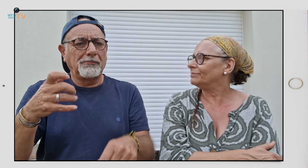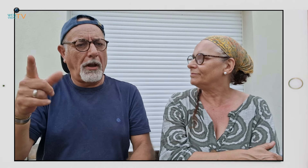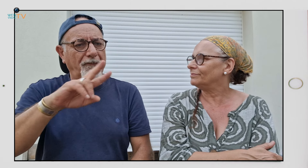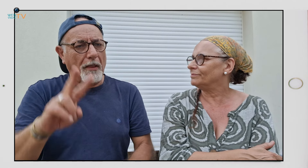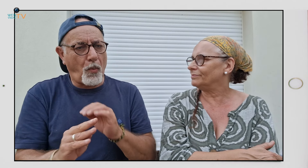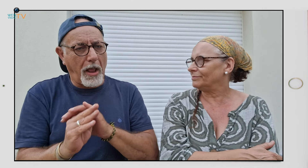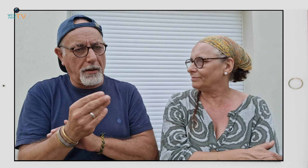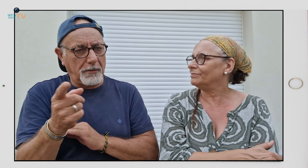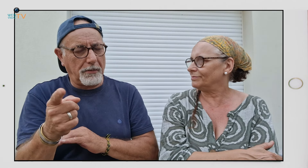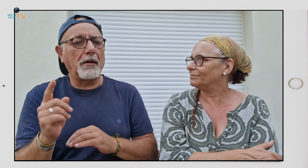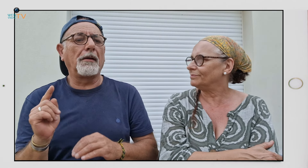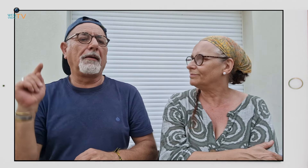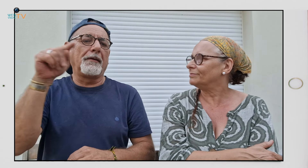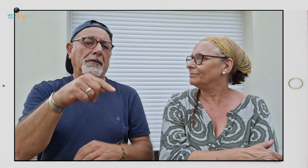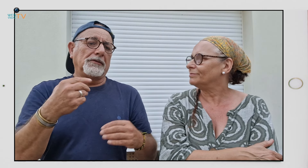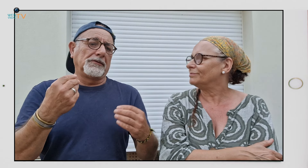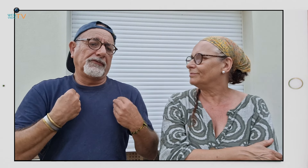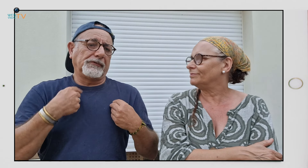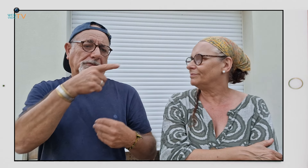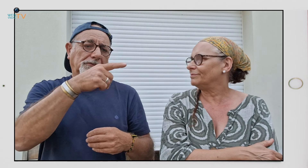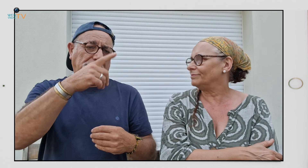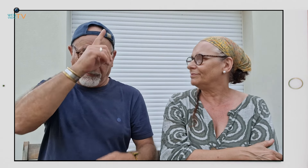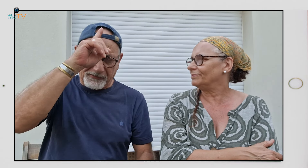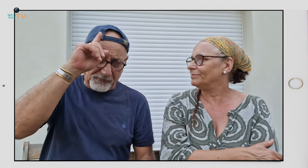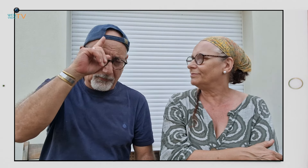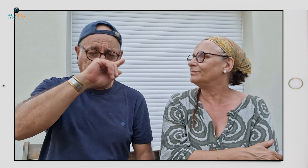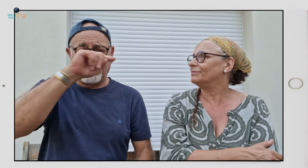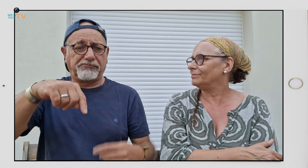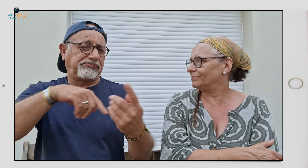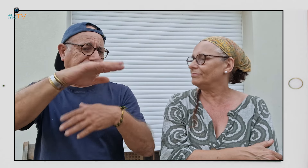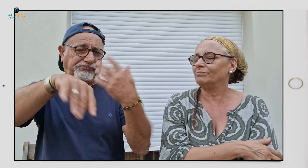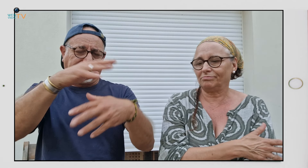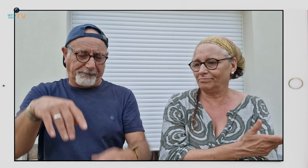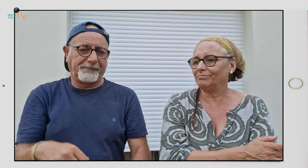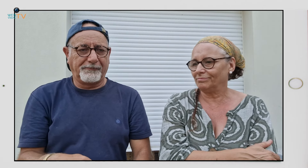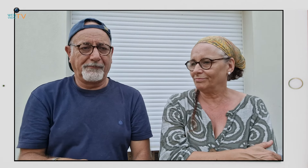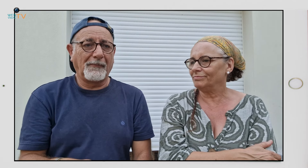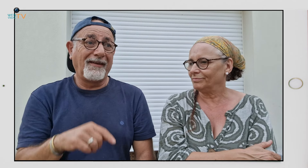Gustavo es de nacionalidad venezolana, fue a vivir a Madrid, y esta ha sido su trayectoria.